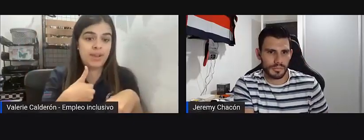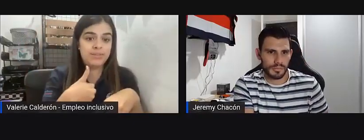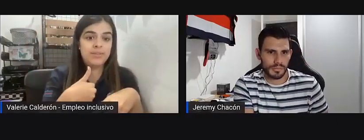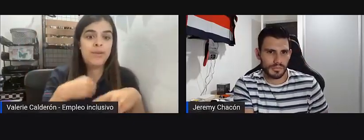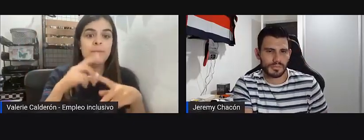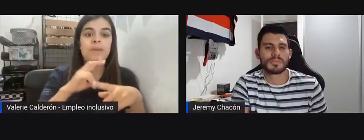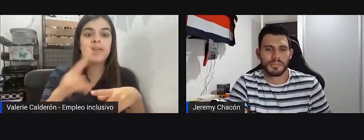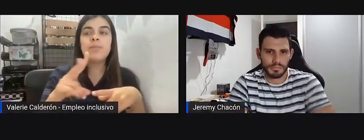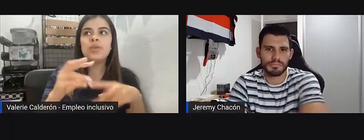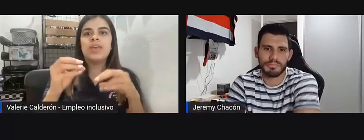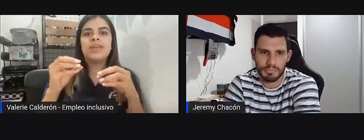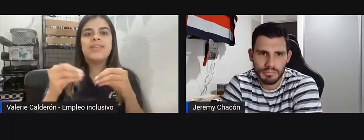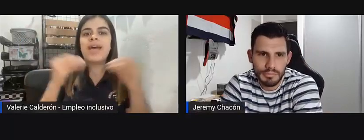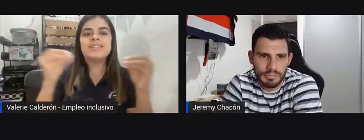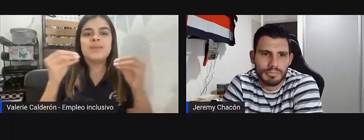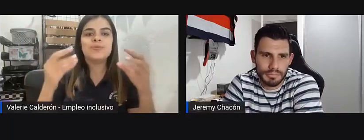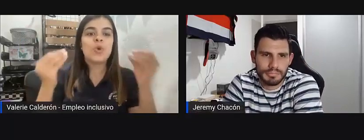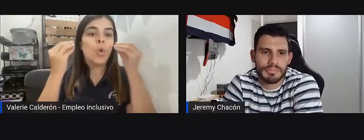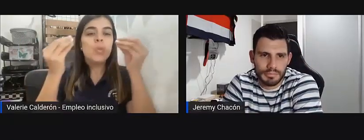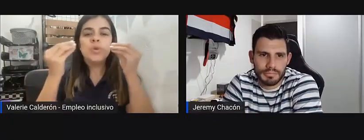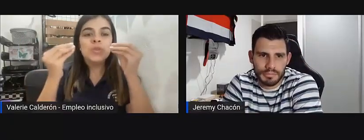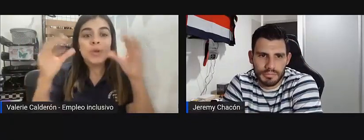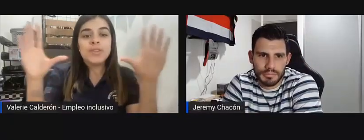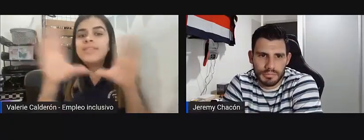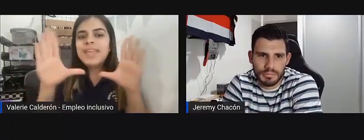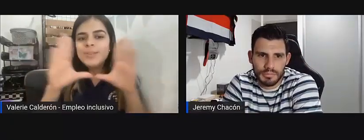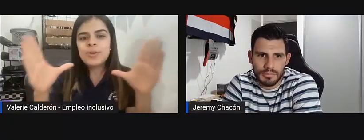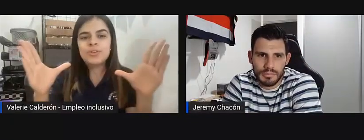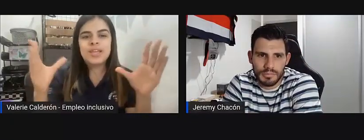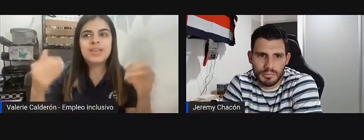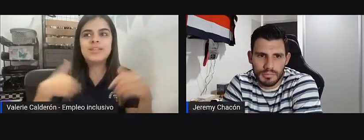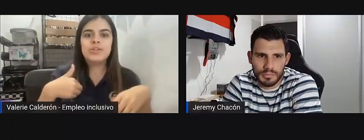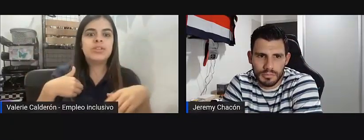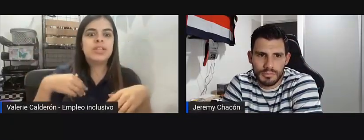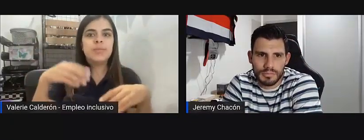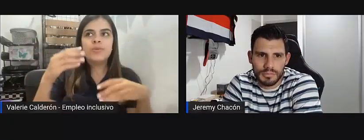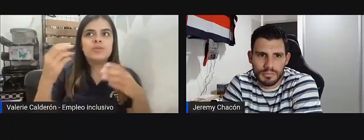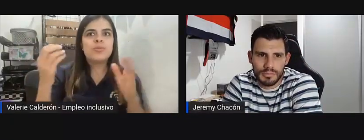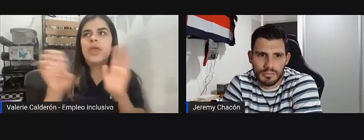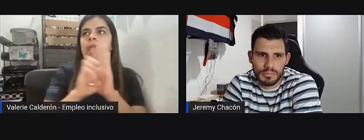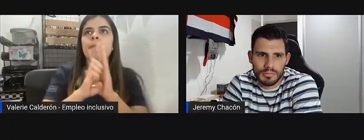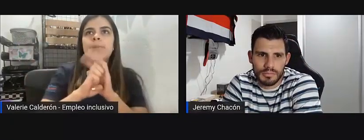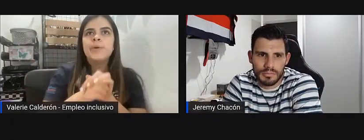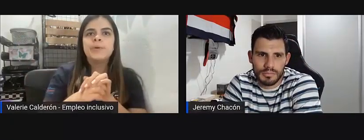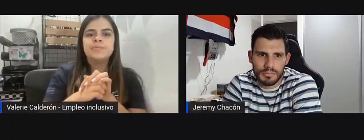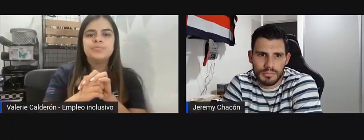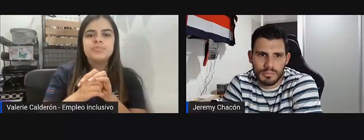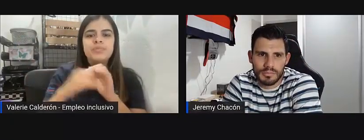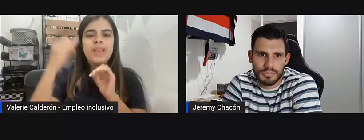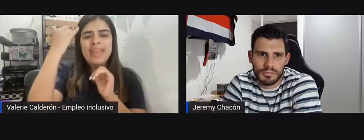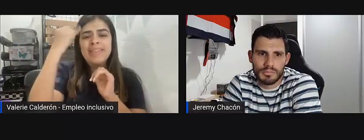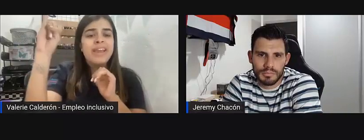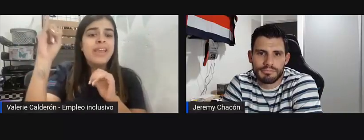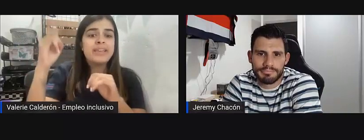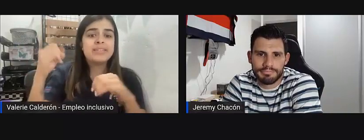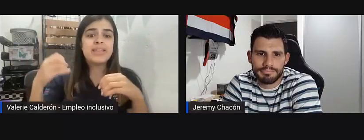verdad Porque nada hacemos con un montón de títulos si no tenemos por ejemplo inteligencia